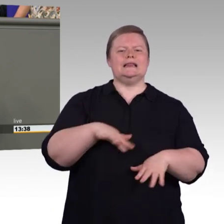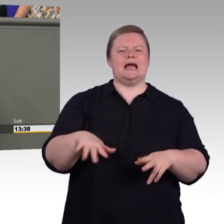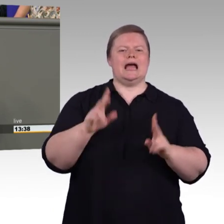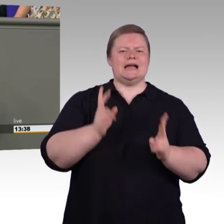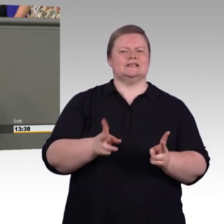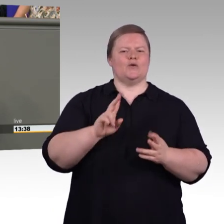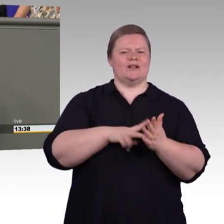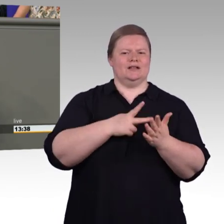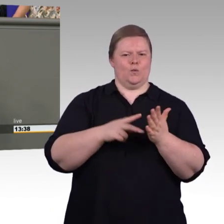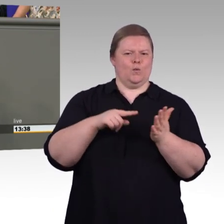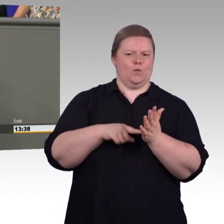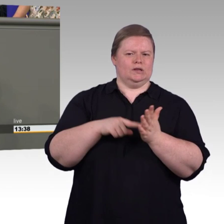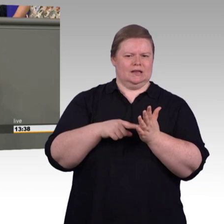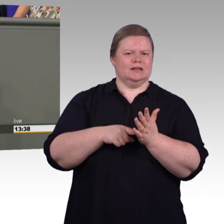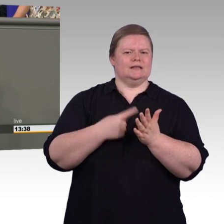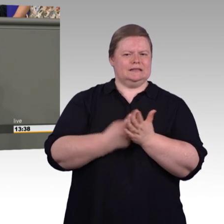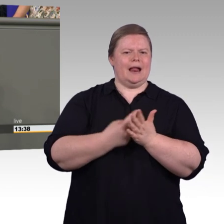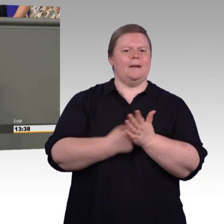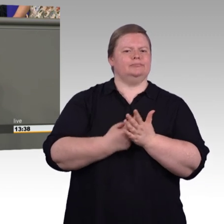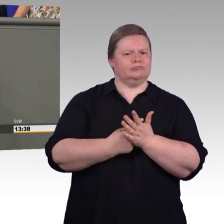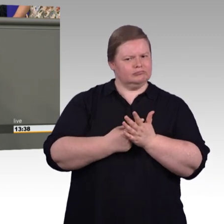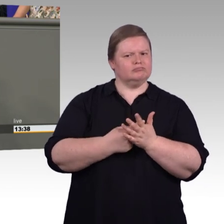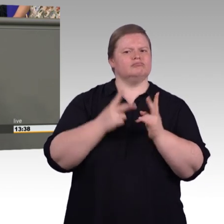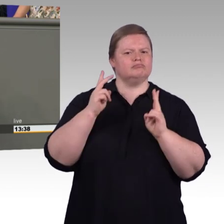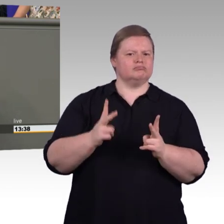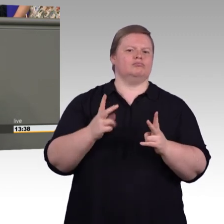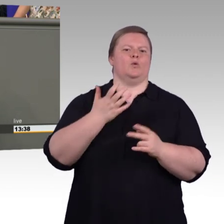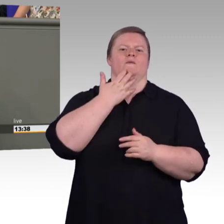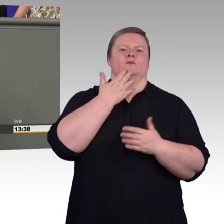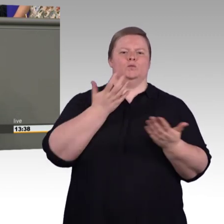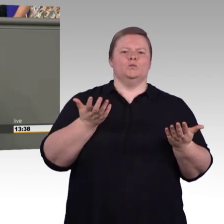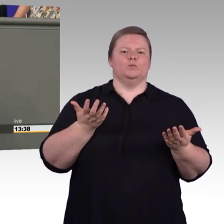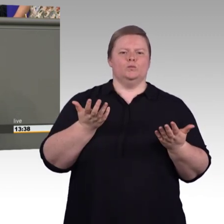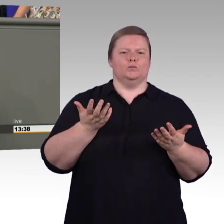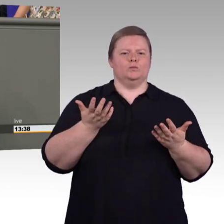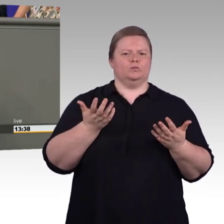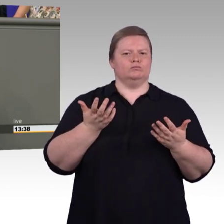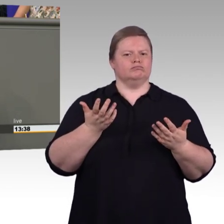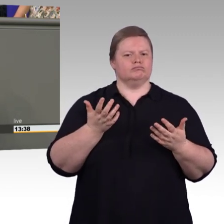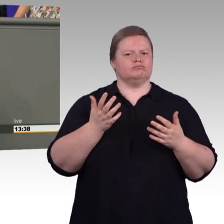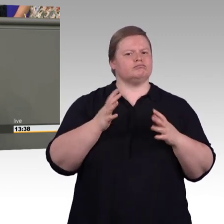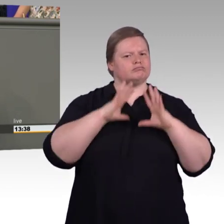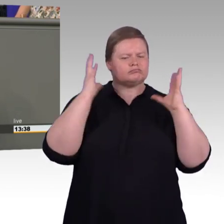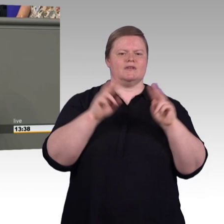Ich weiß, dass das in vielen Teilen der Welt noch nicht in dem Umfang möglich ist, wie wir uns das erwünschen.